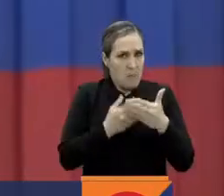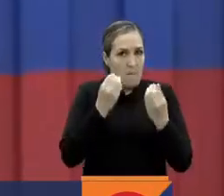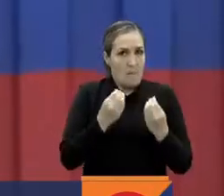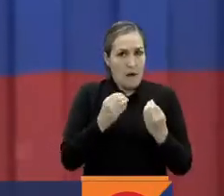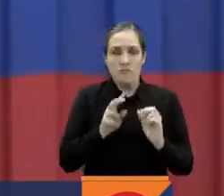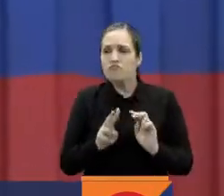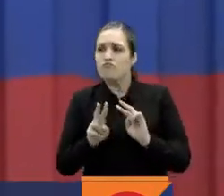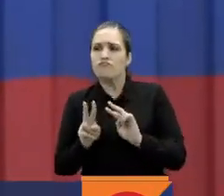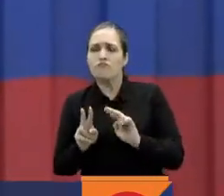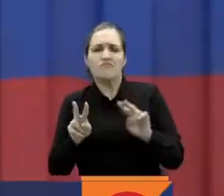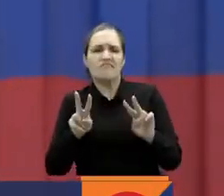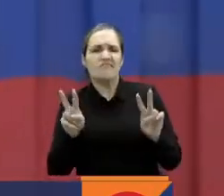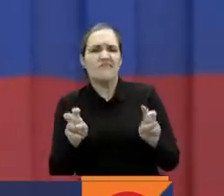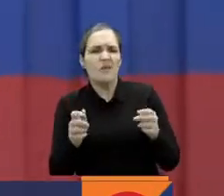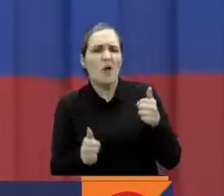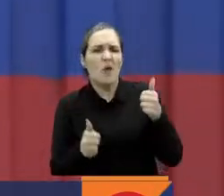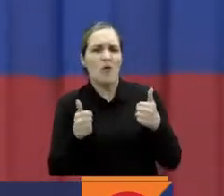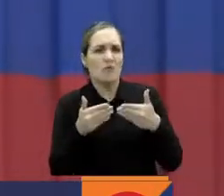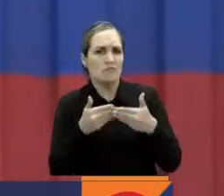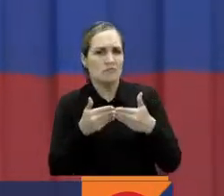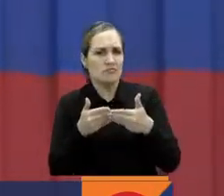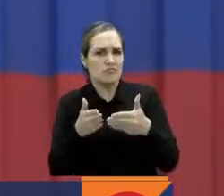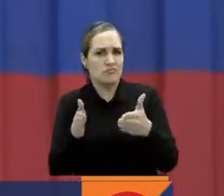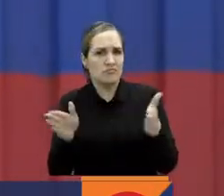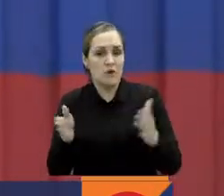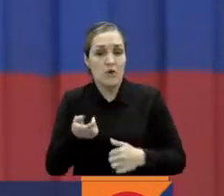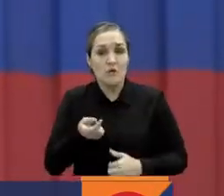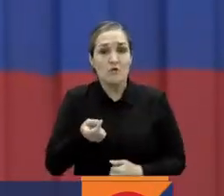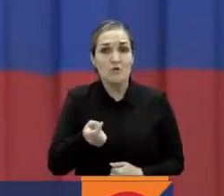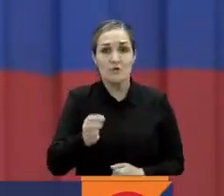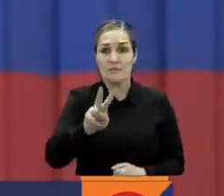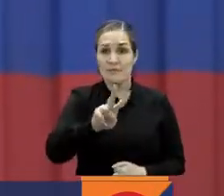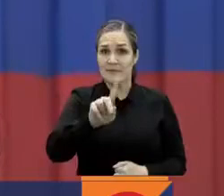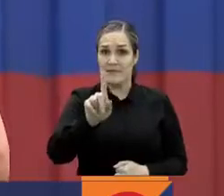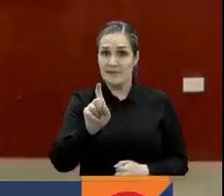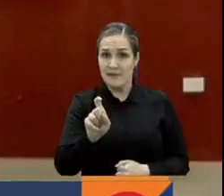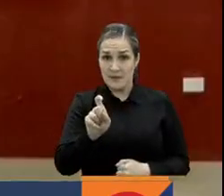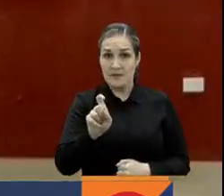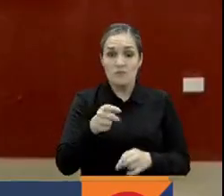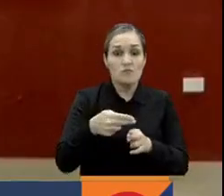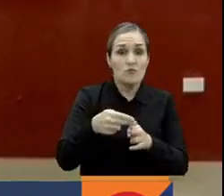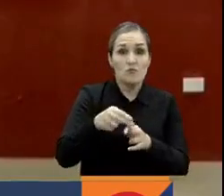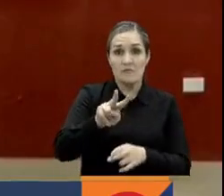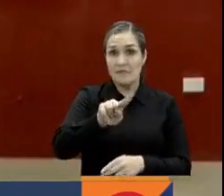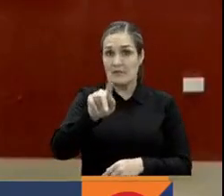REUNIóN QUE HEMOS DEFINIDO ALGUNOS FOCOS INICIA